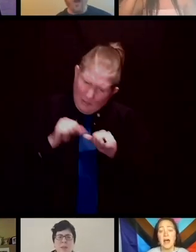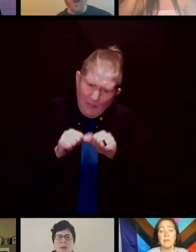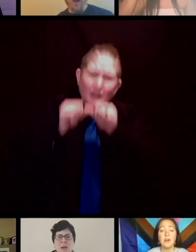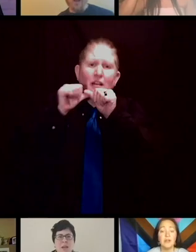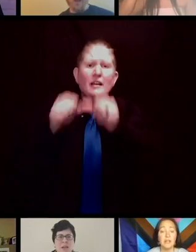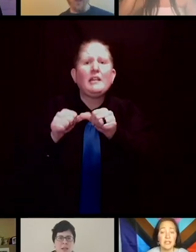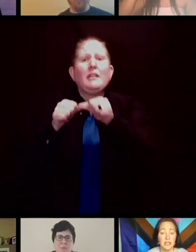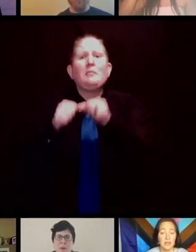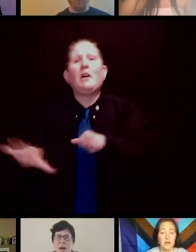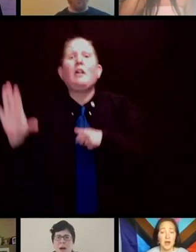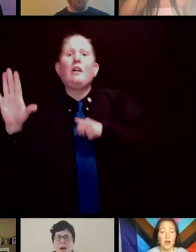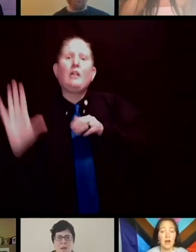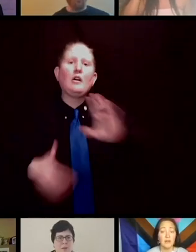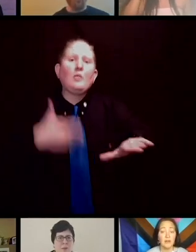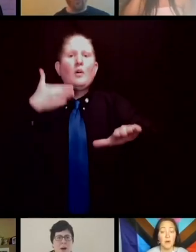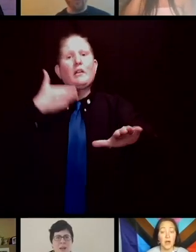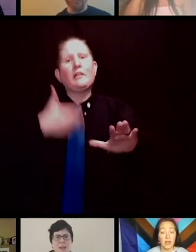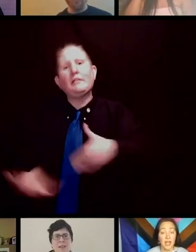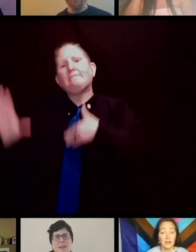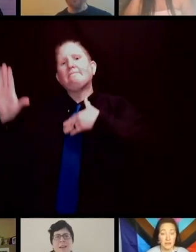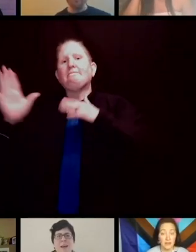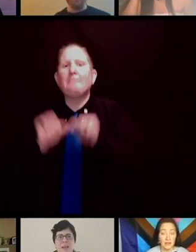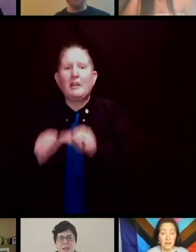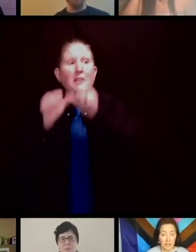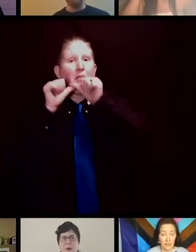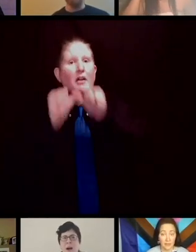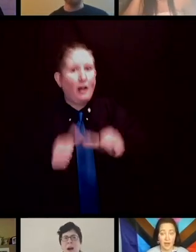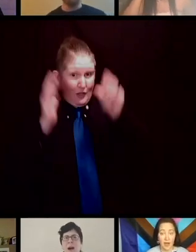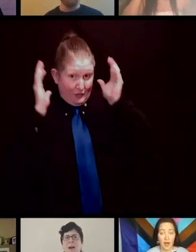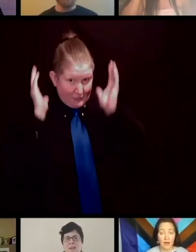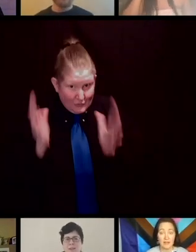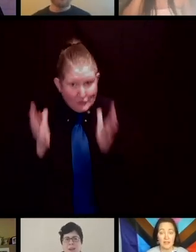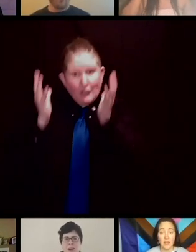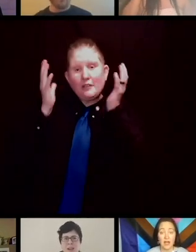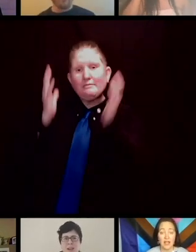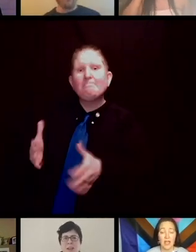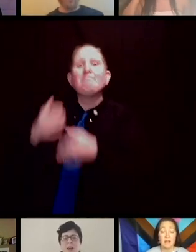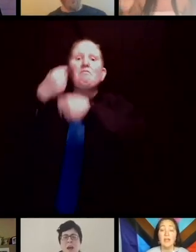Seguiré caminando, seguiré hablando